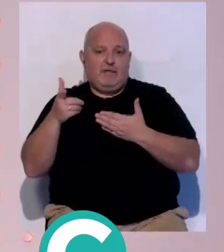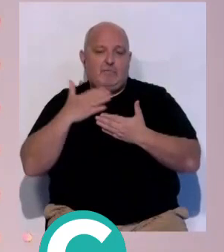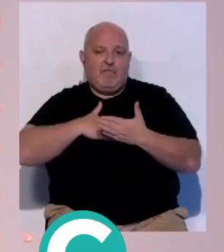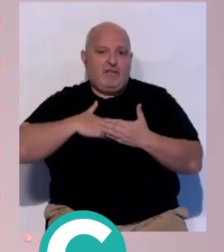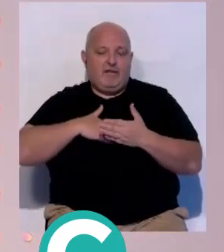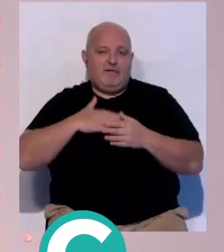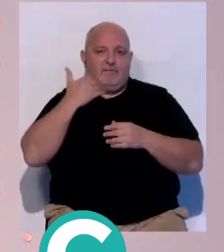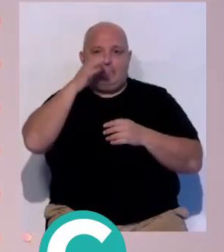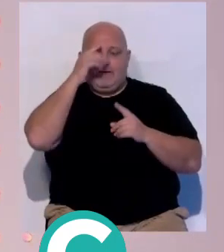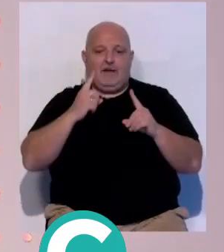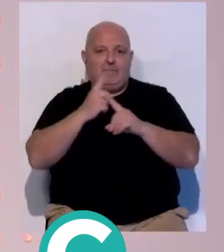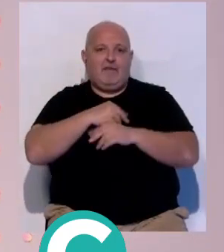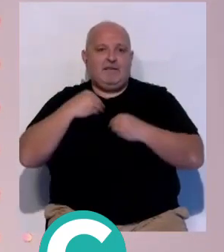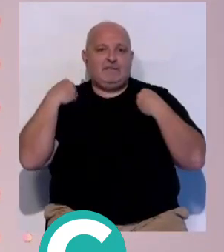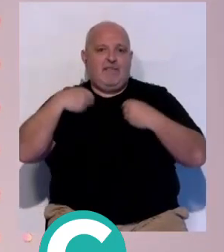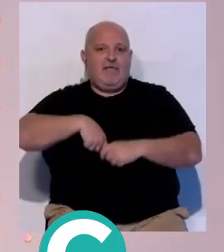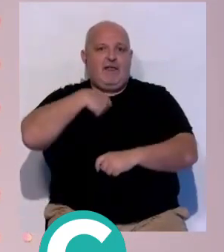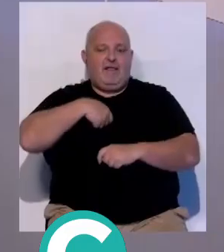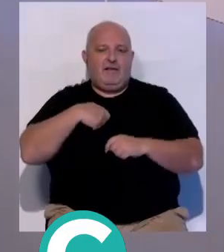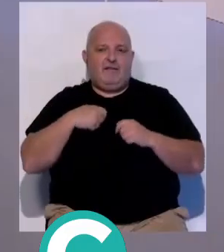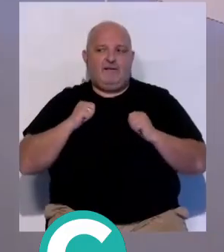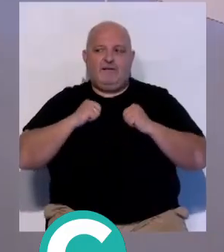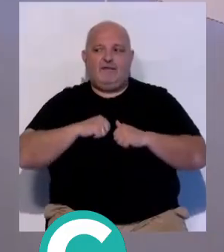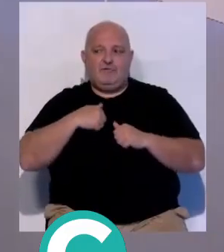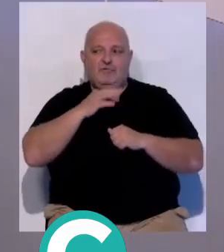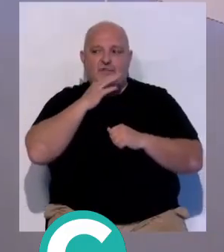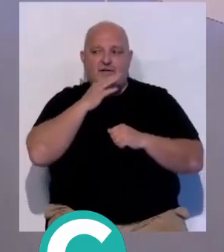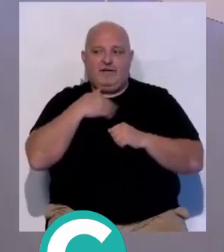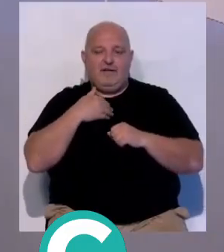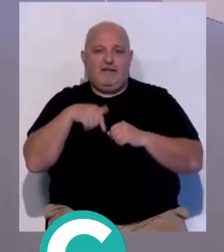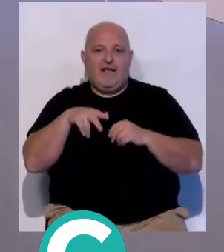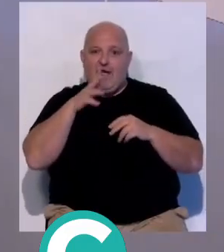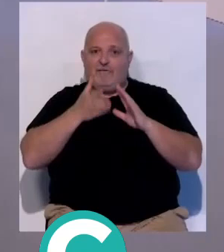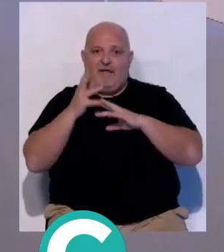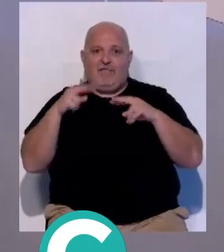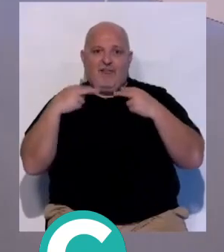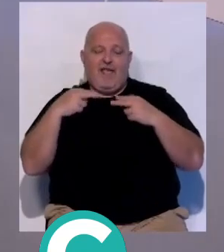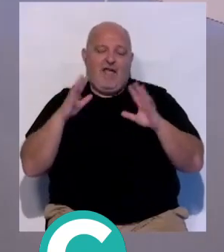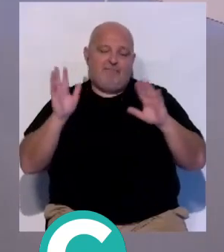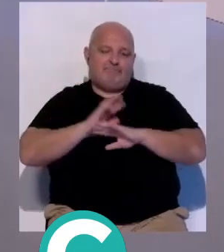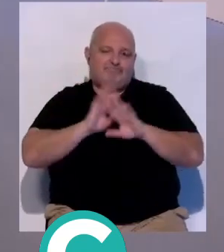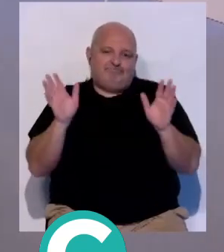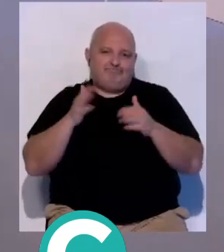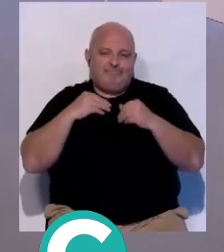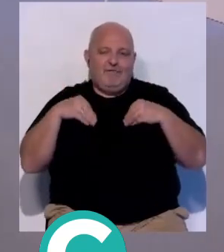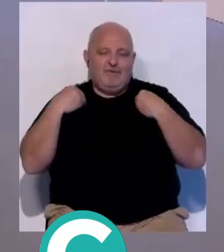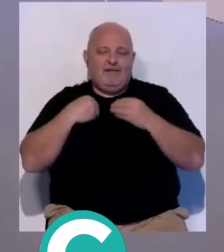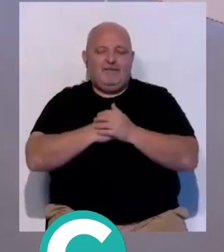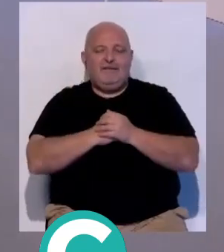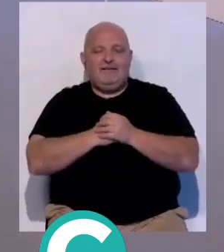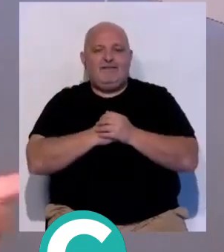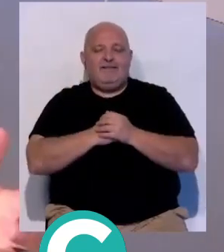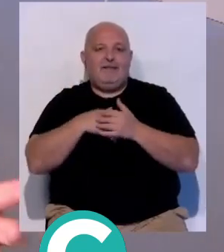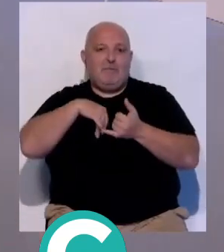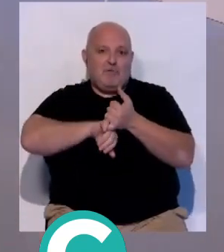cambiar la chaqueta por el no no me queda chaqueta todavía tengo una escena así con mi esposa y bueno